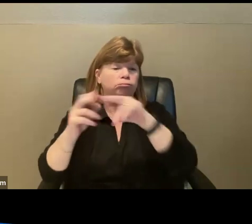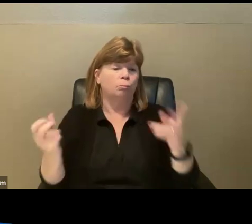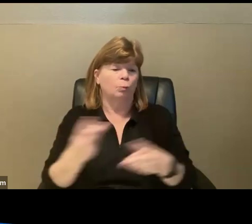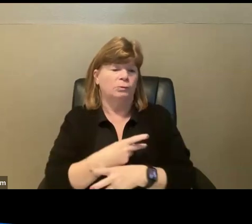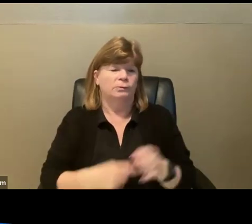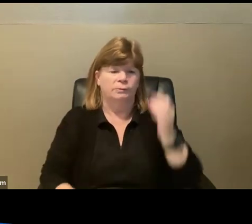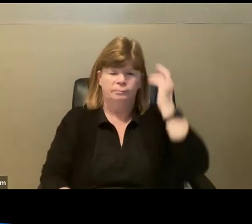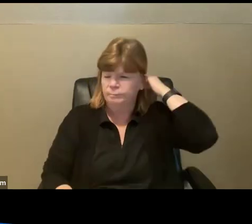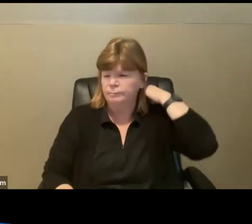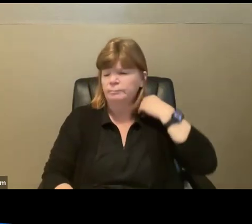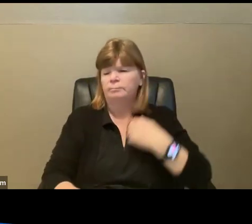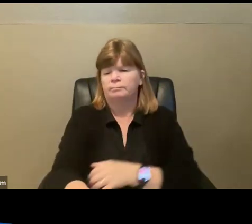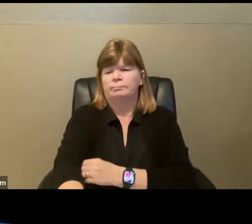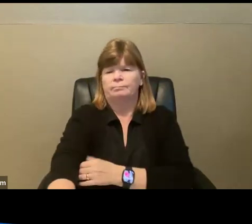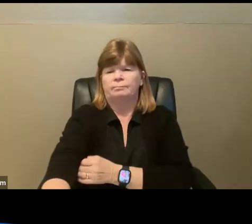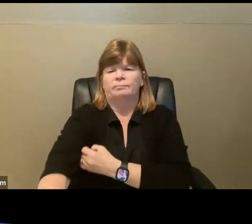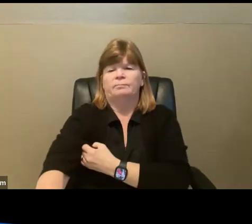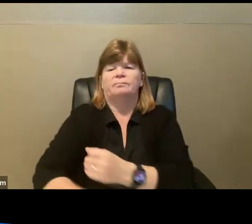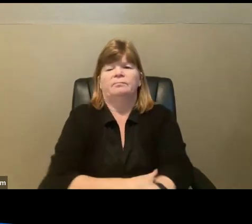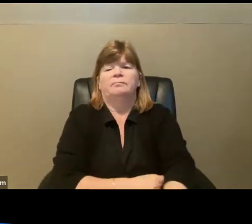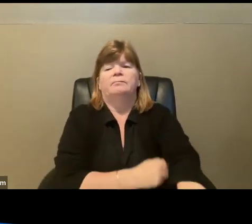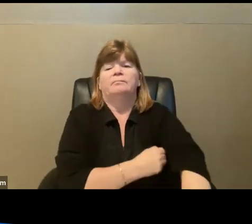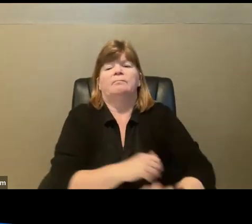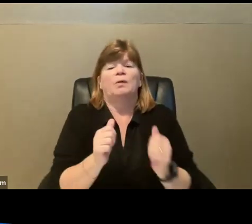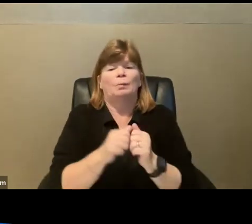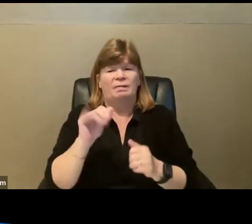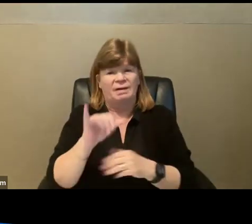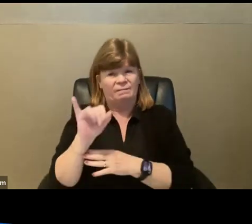Con esa infección en el hueso, quiero que estén muy preparados con esa tarjeta de la cartera.